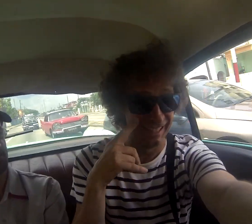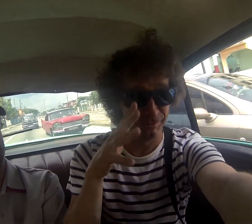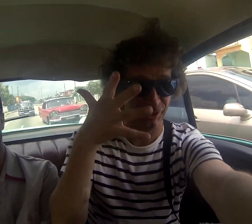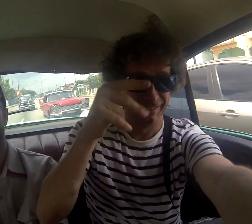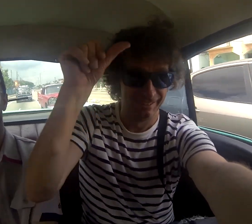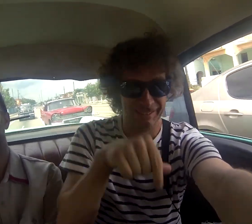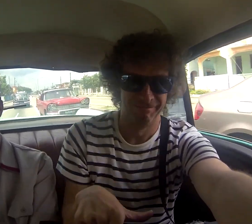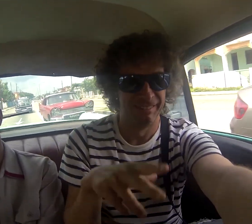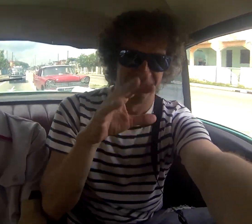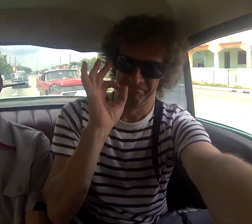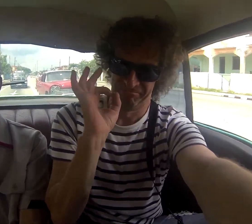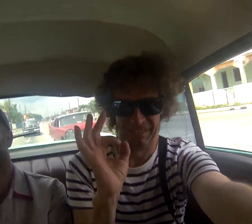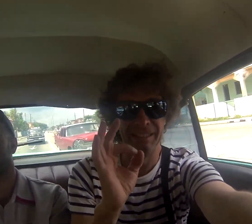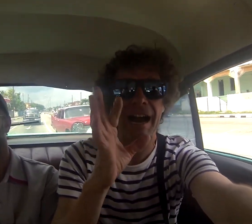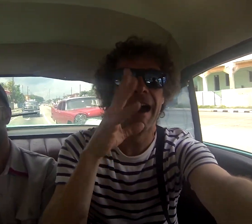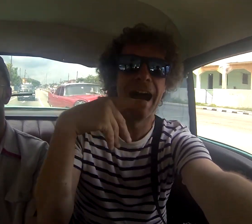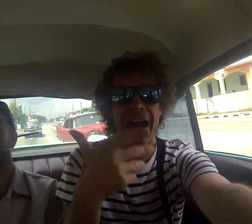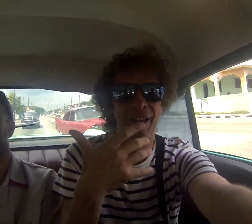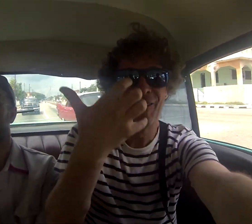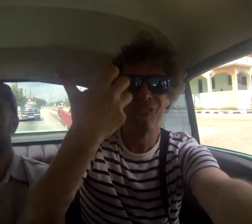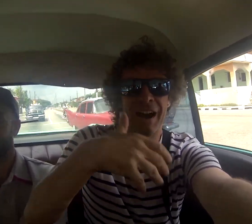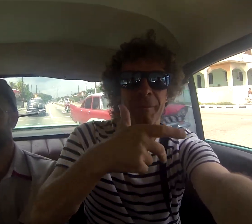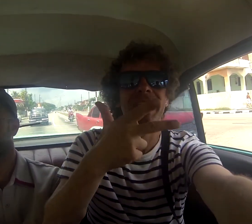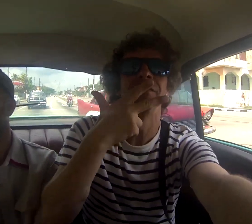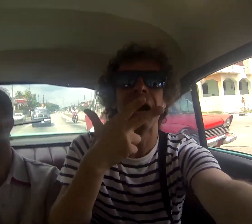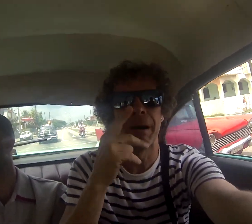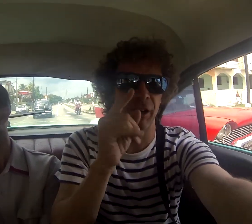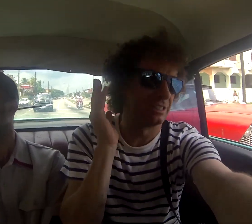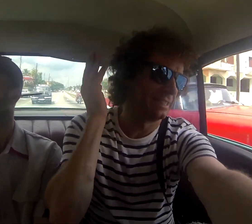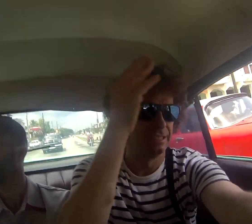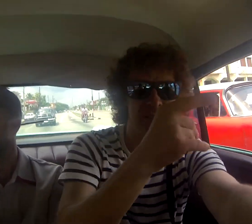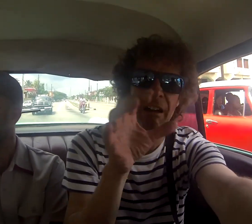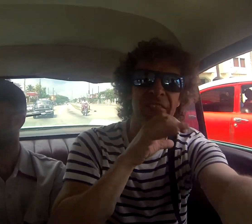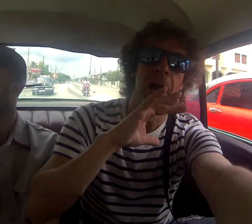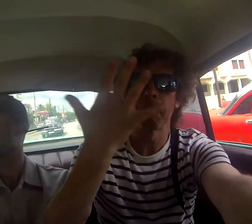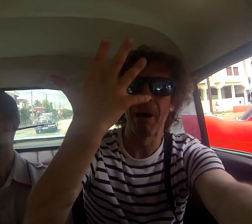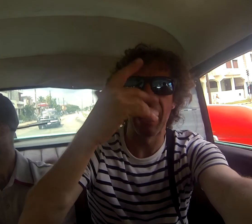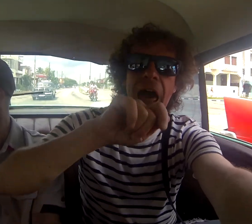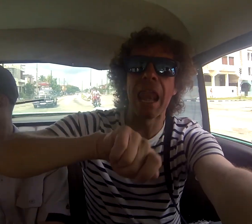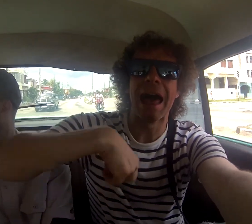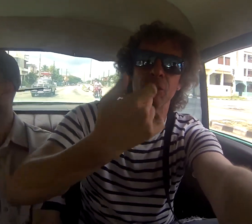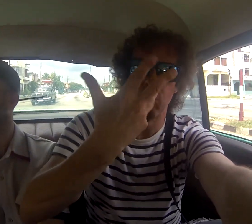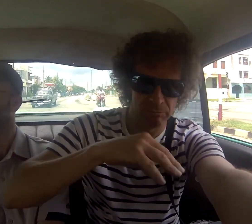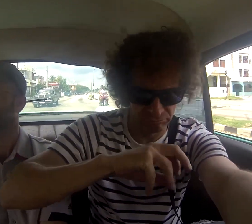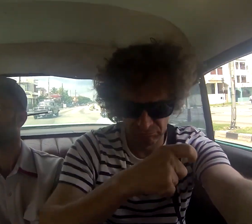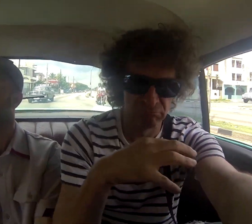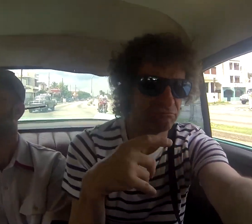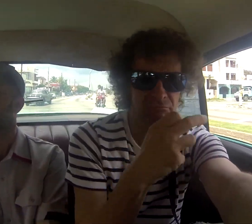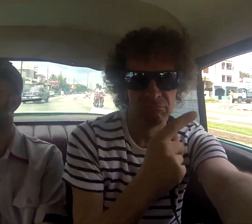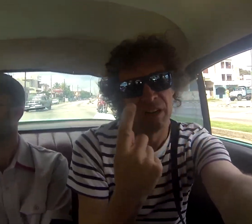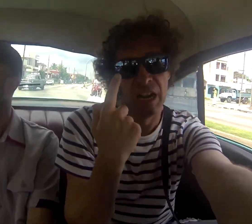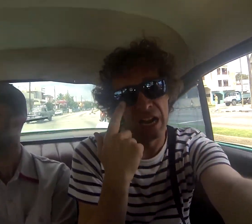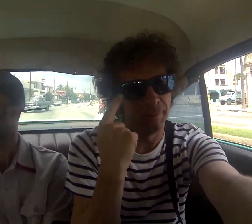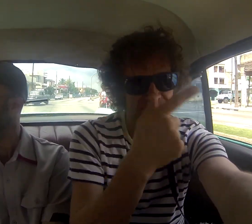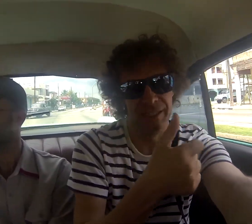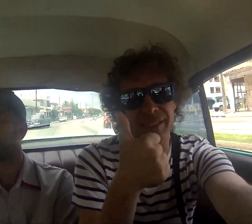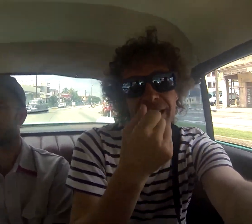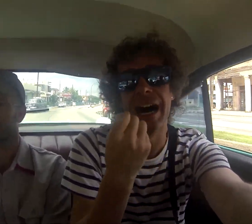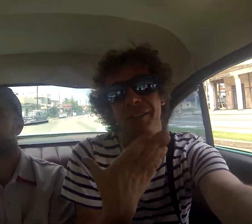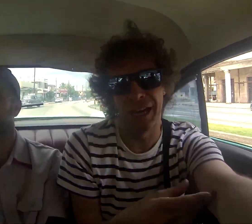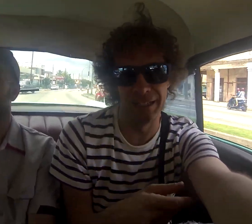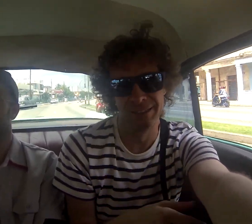Ya habéis visto, ahora nos vamos a la fábrica de habanos donde los hacen a mano, a ver qué tal